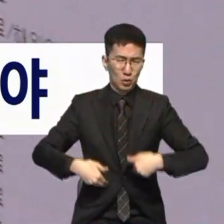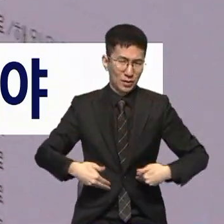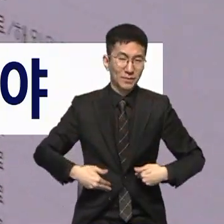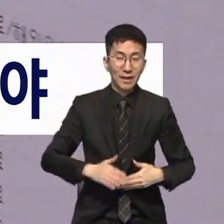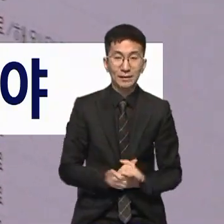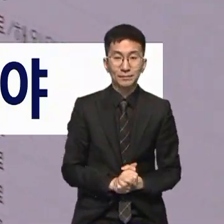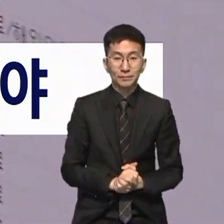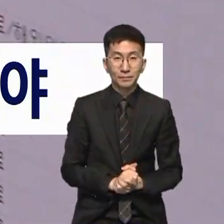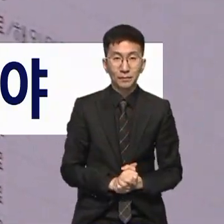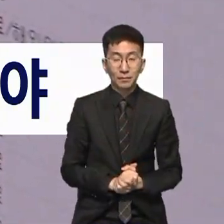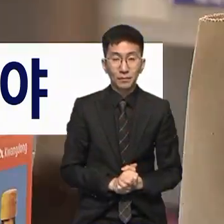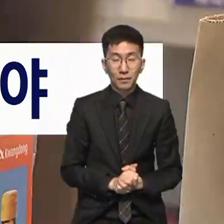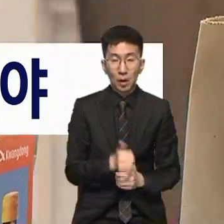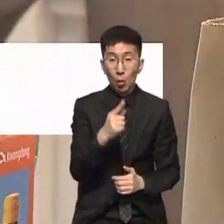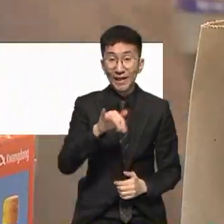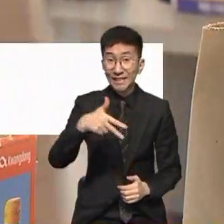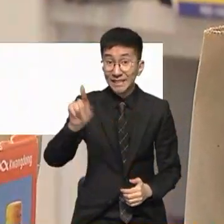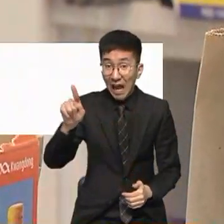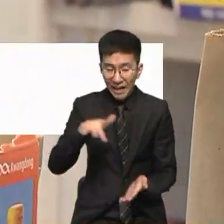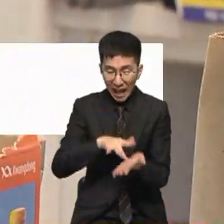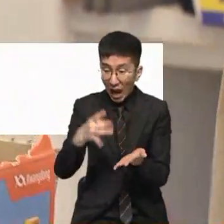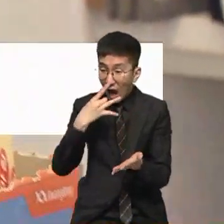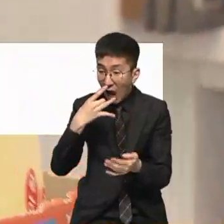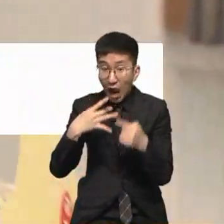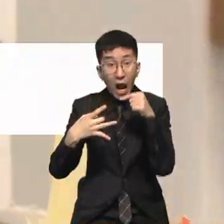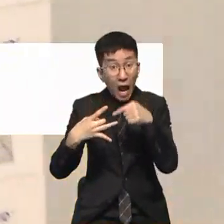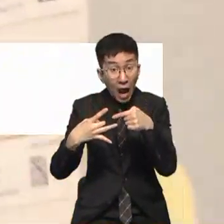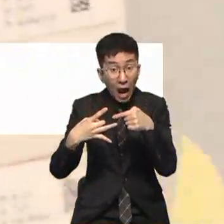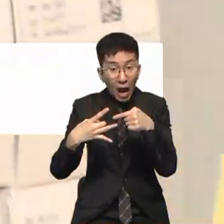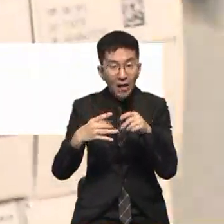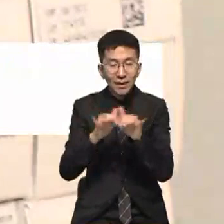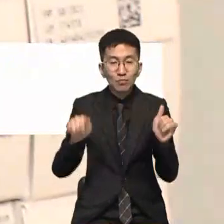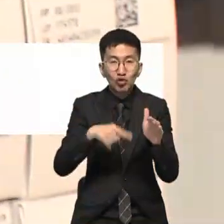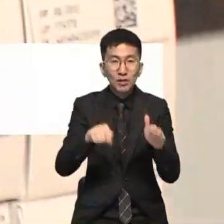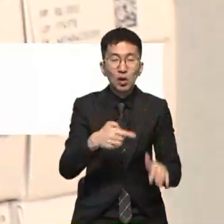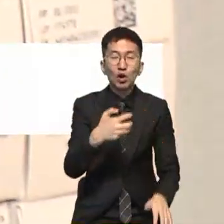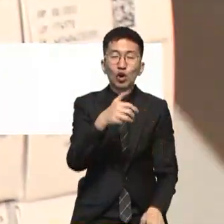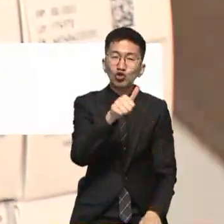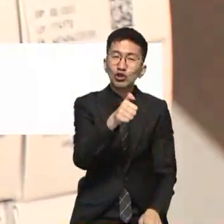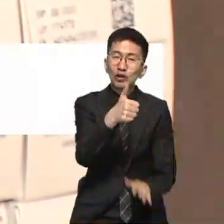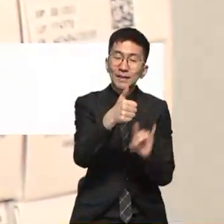화이자의 먹는 치료제 팍스로비드의 국내 복용자 중 55명을 조사했더니 80%가